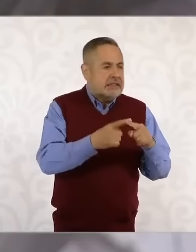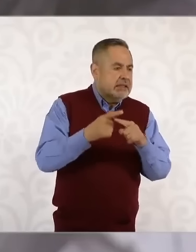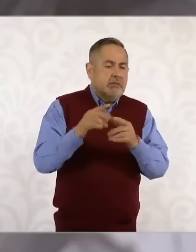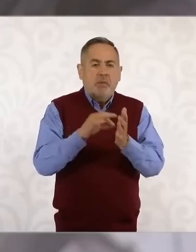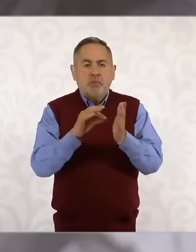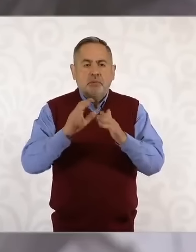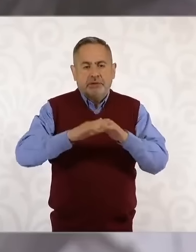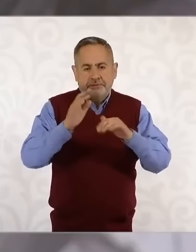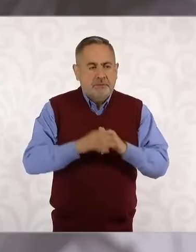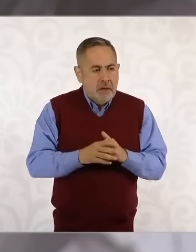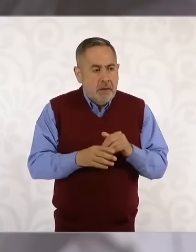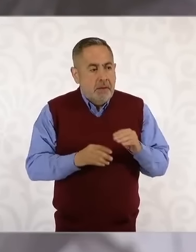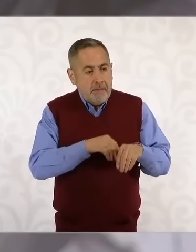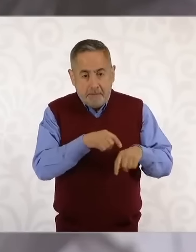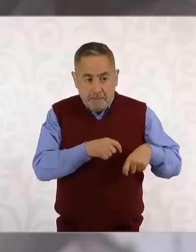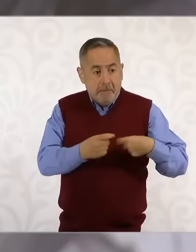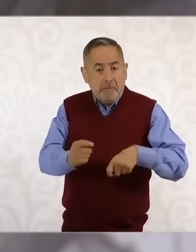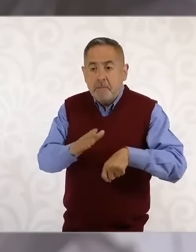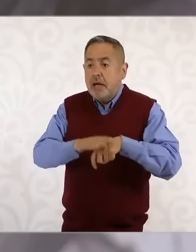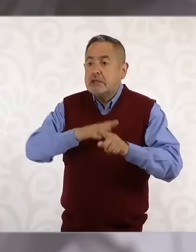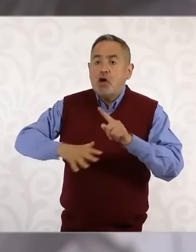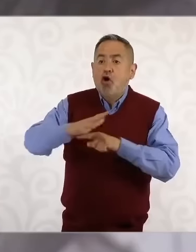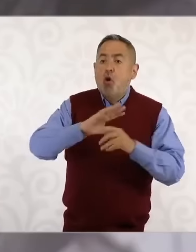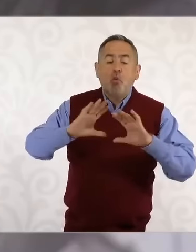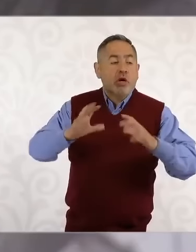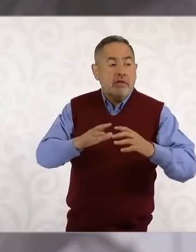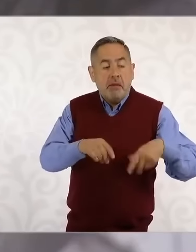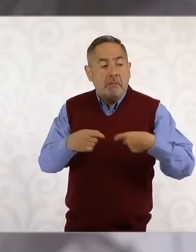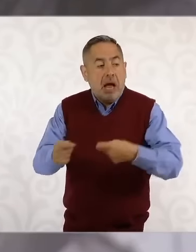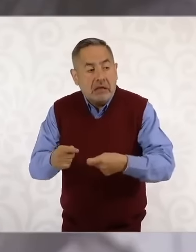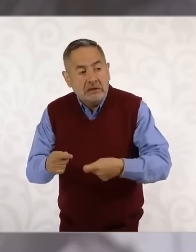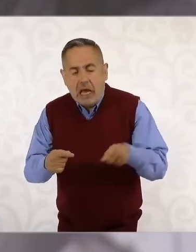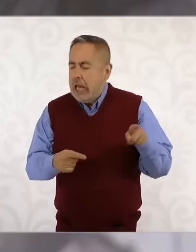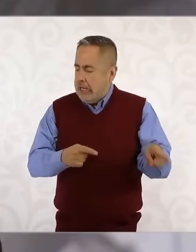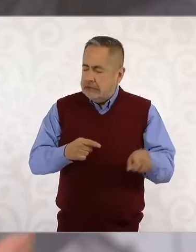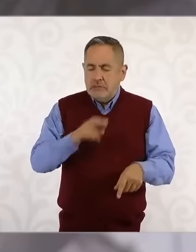aportaran más a la comunidad, que aportaran más a la confiabilidad, a la seguridad y que todos los